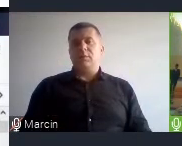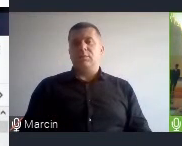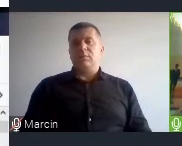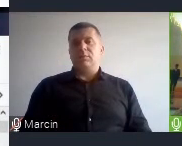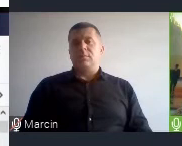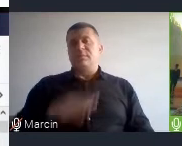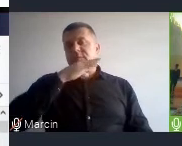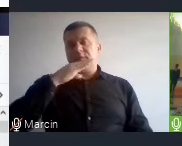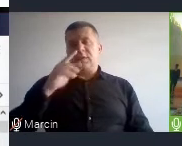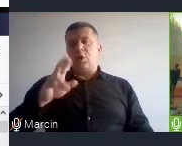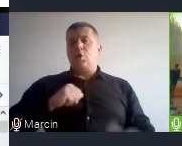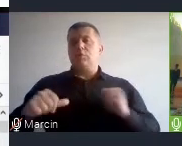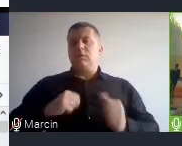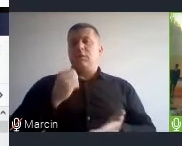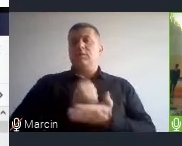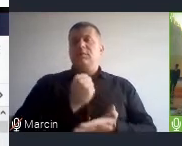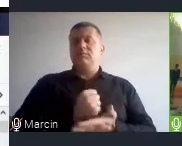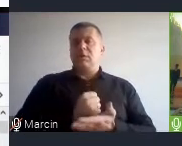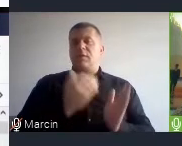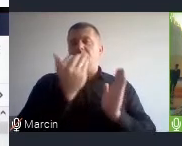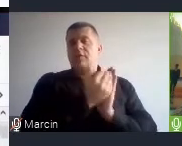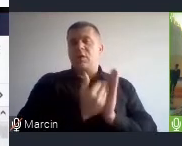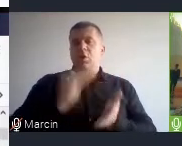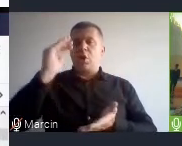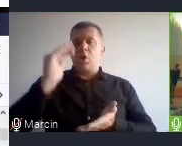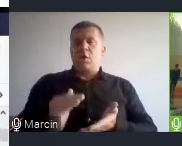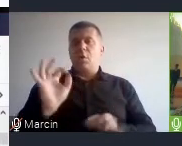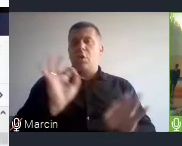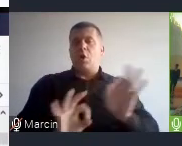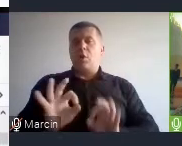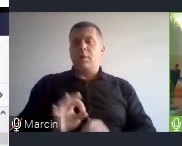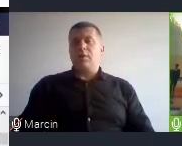Wystarczy rozporządzenie w sprawie warunków obniżania korekt jako nazwa,